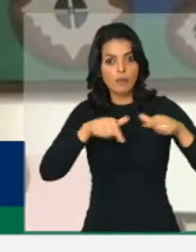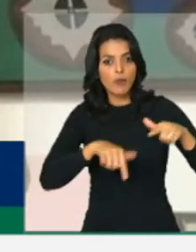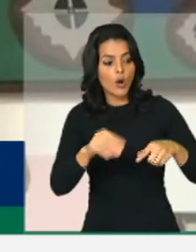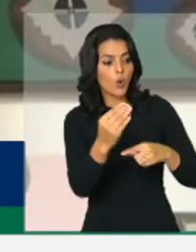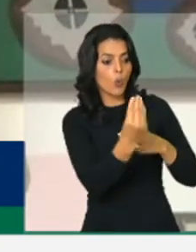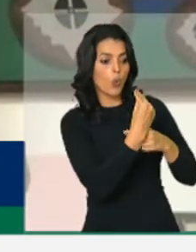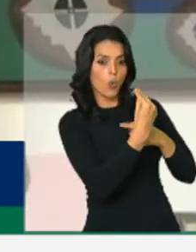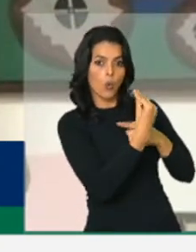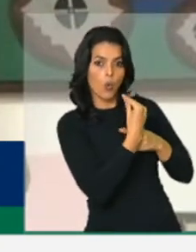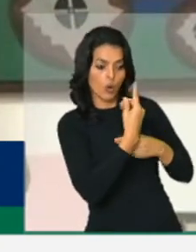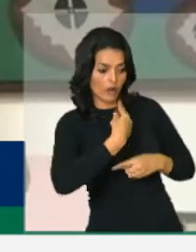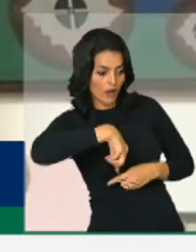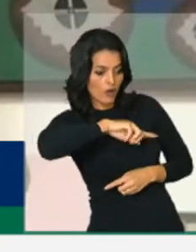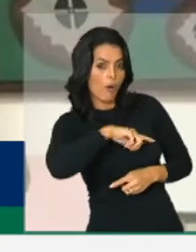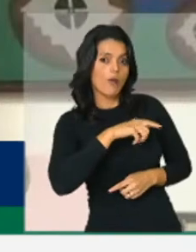ESTAMOS ASSISTINDO ELAS DOENTES. NÓS ESTAMOS